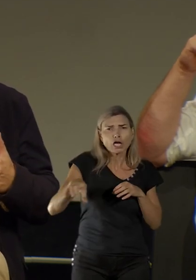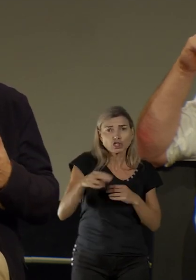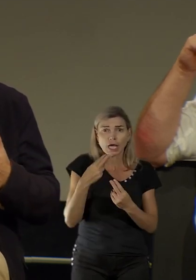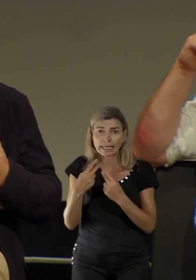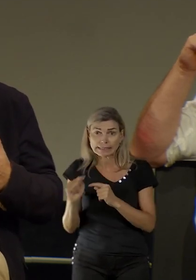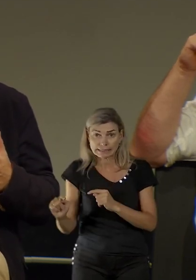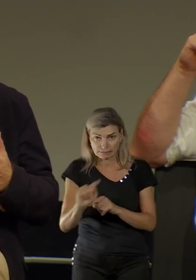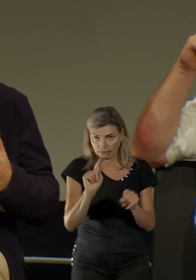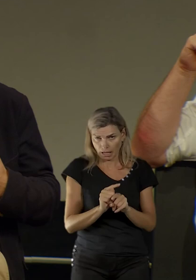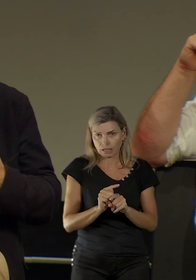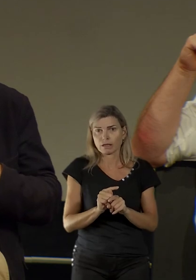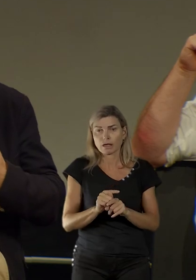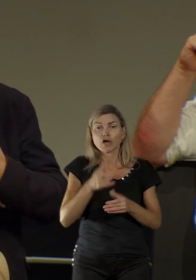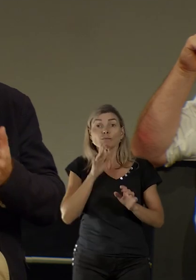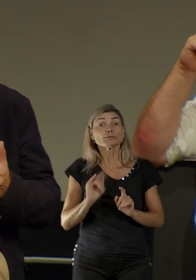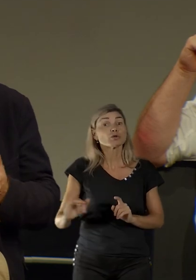ho vyzývám, pokud je nespokojen, aby to podal klidně znovu,